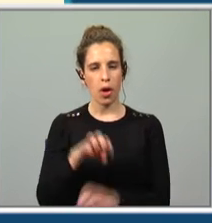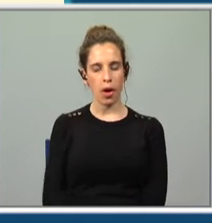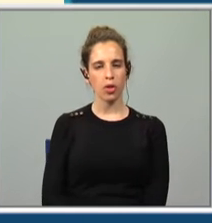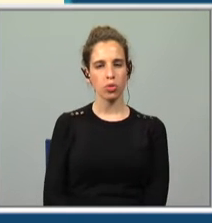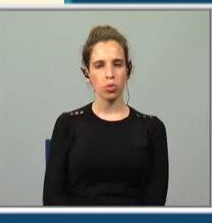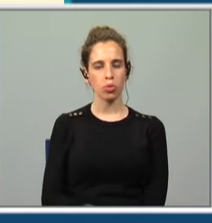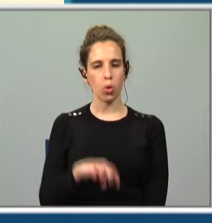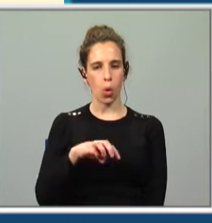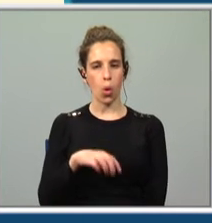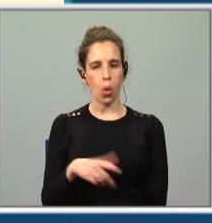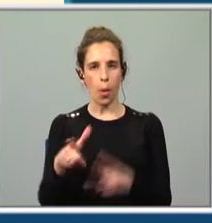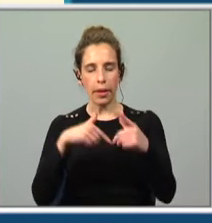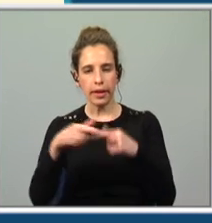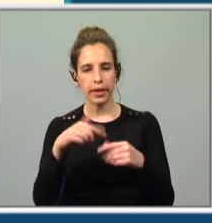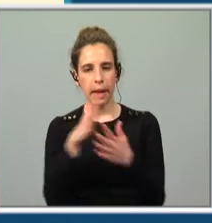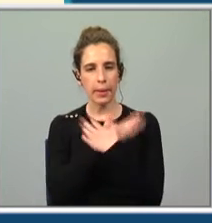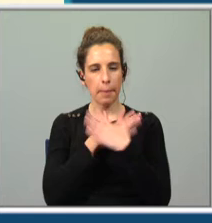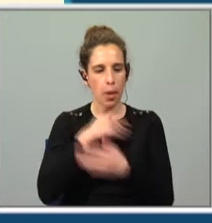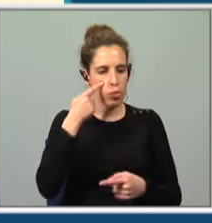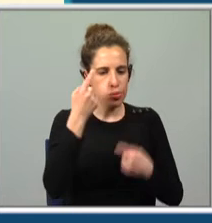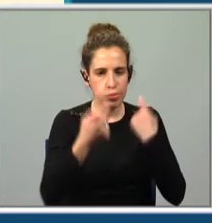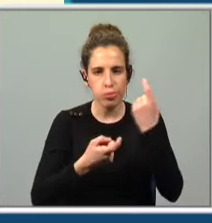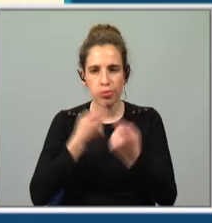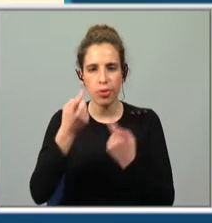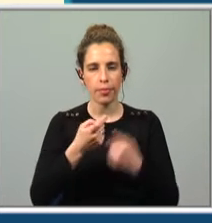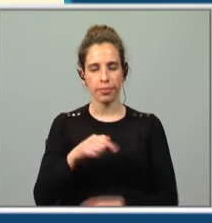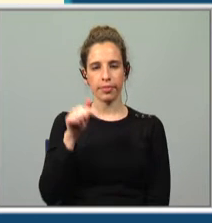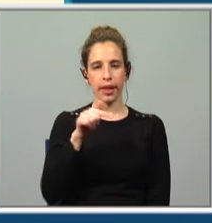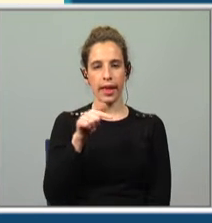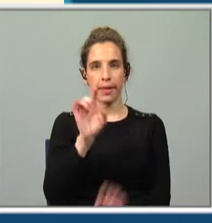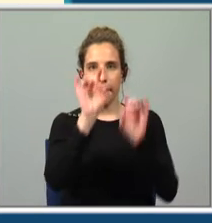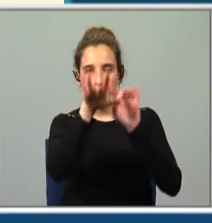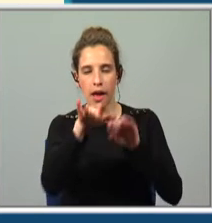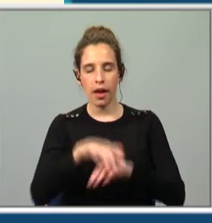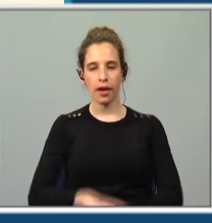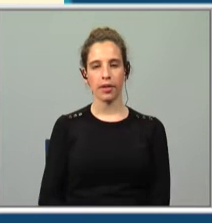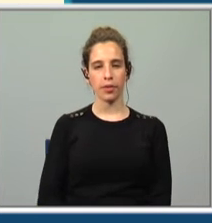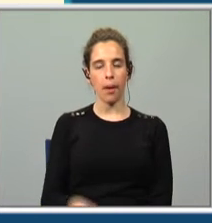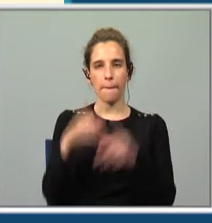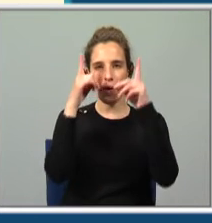seus amigos tanto procurar e Estas são as pistas uma fotografia 你的朋友看起來很這些是照片的線索